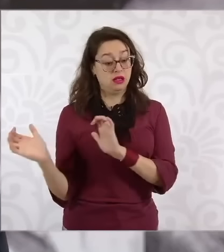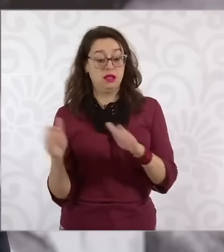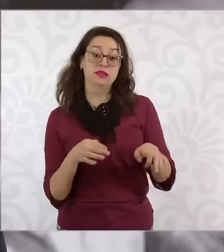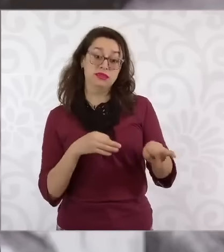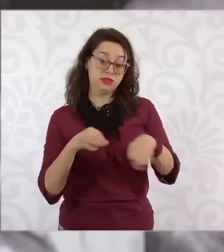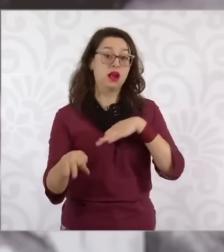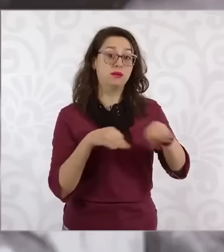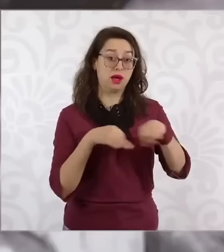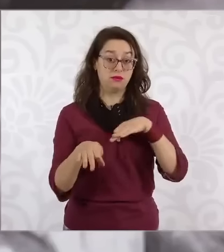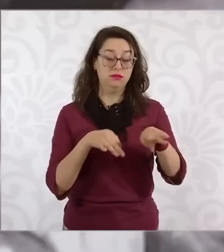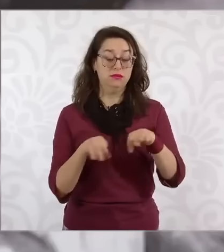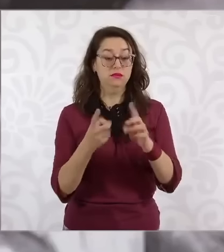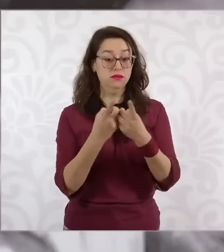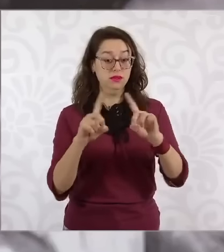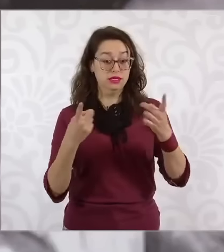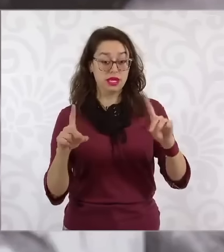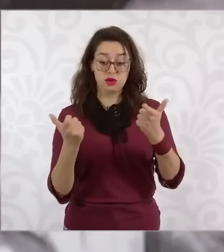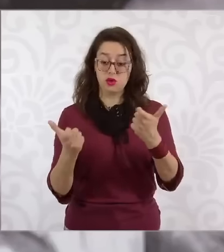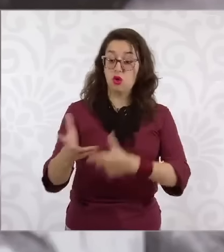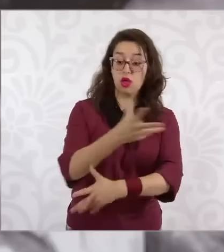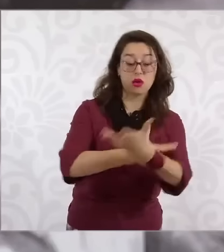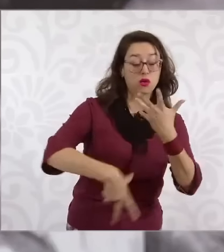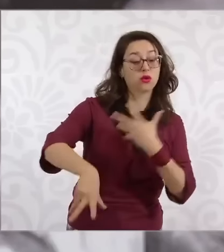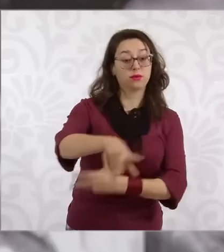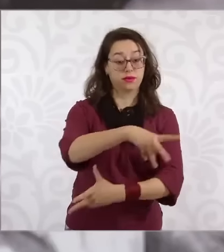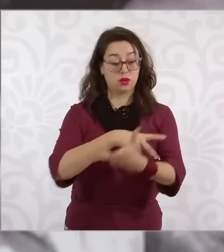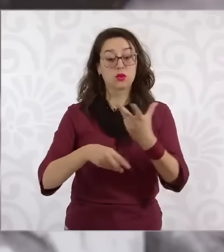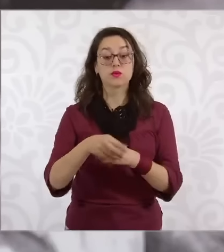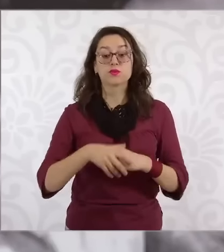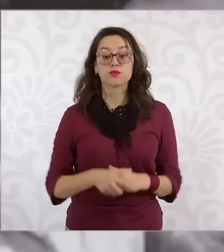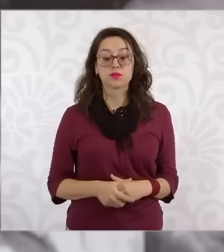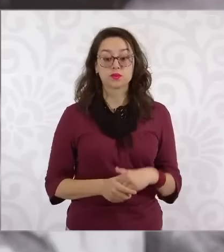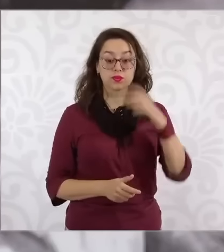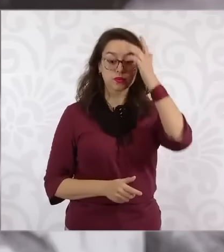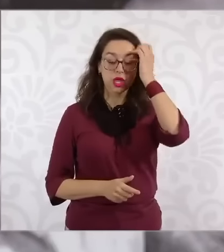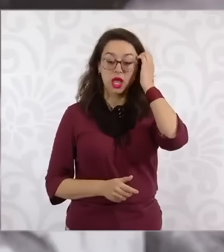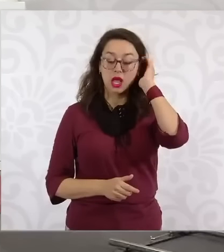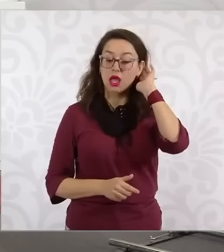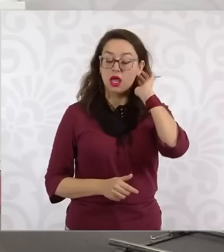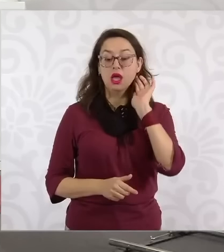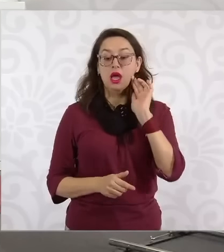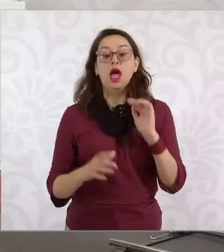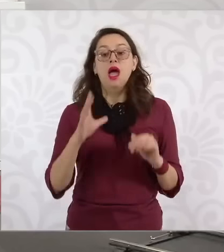importante para el desarrollo económico de nuestro país. Tenemos ya 18 proyectos que vamos a hacer